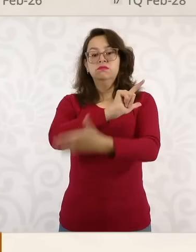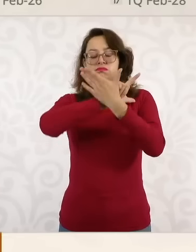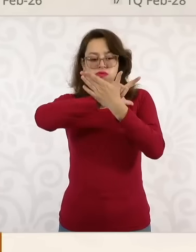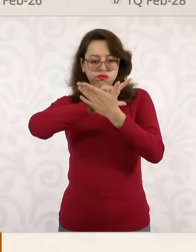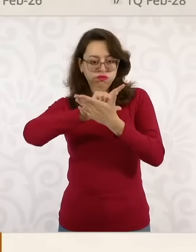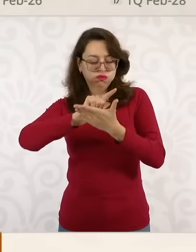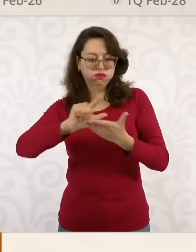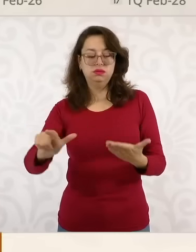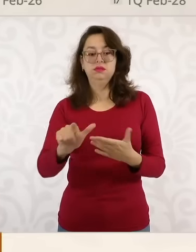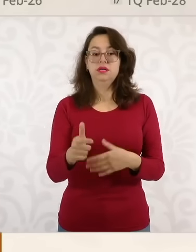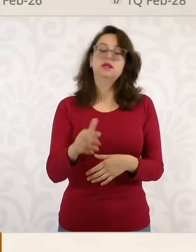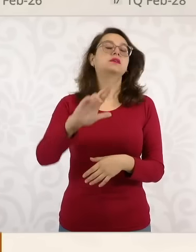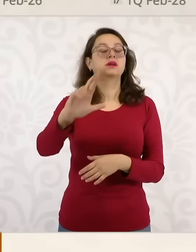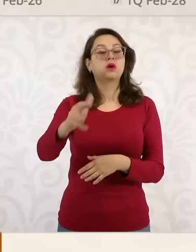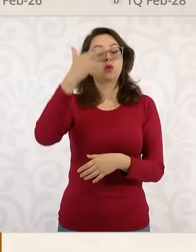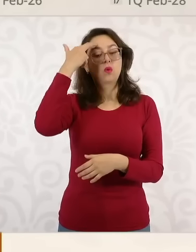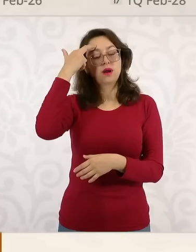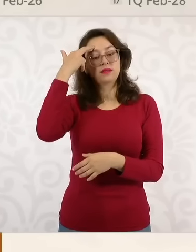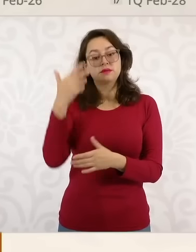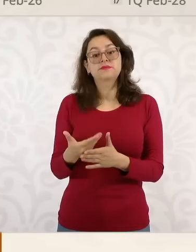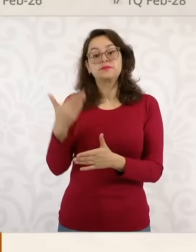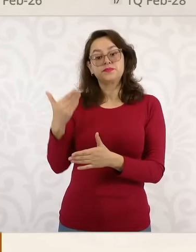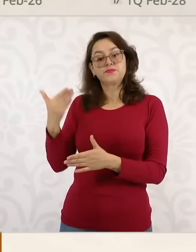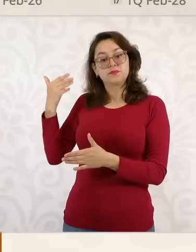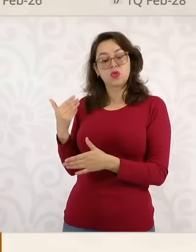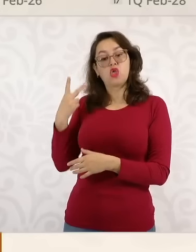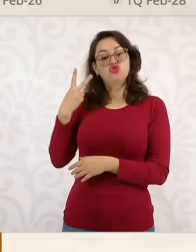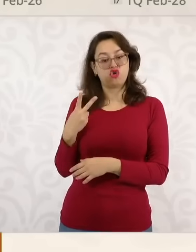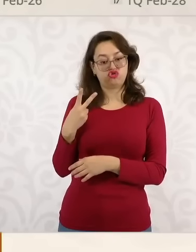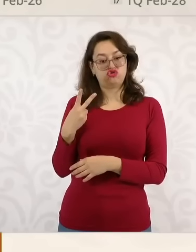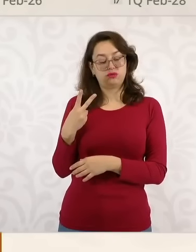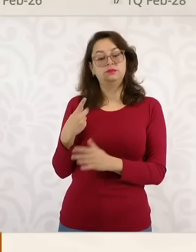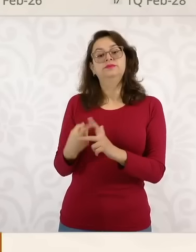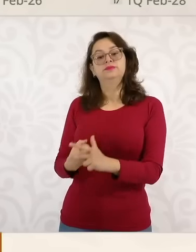las primeras dos fases o las secuencias, como también les llamamos, iniciaron operaciones